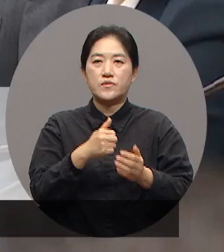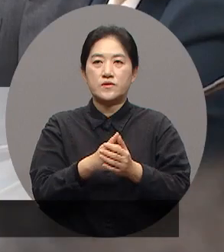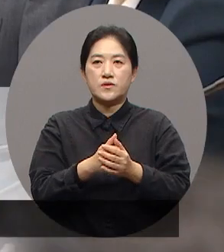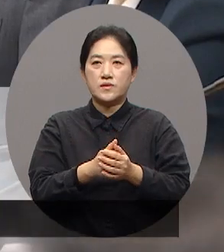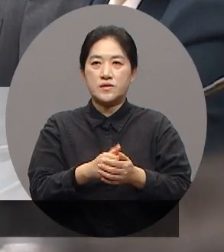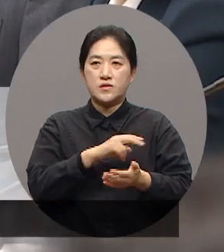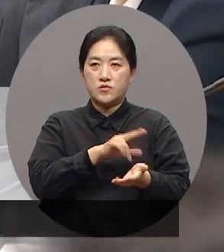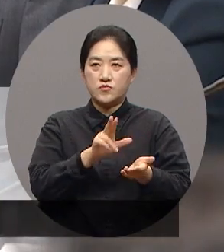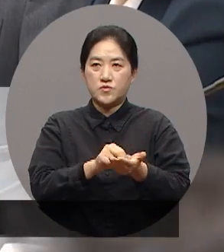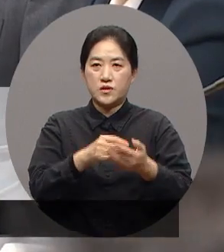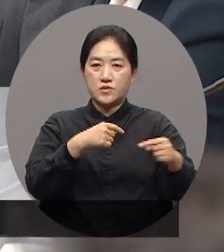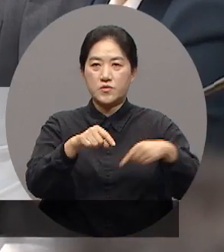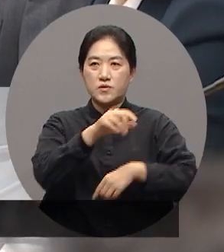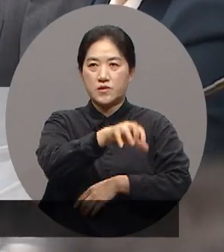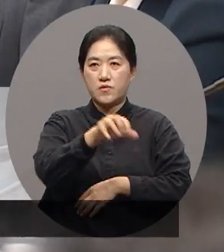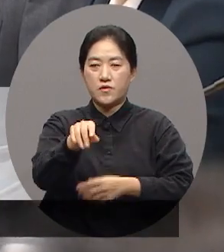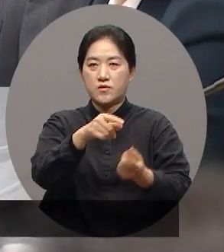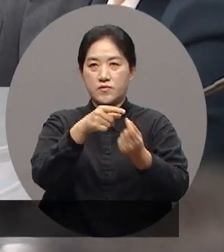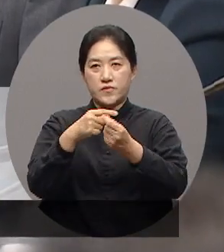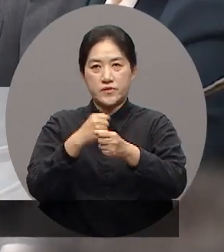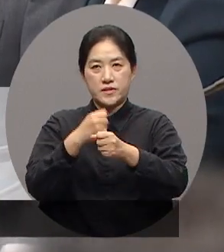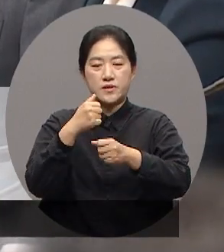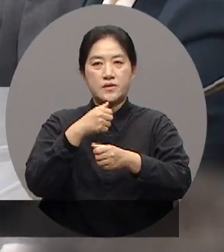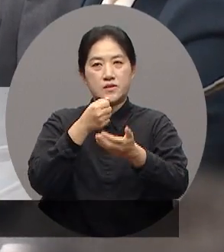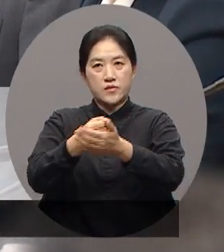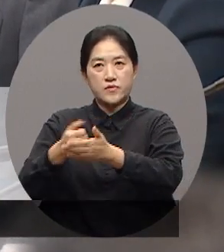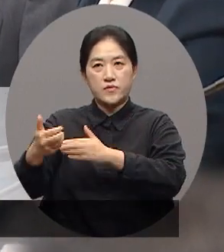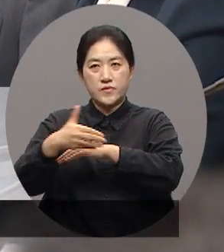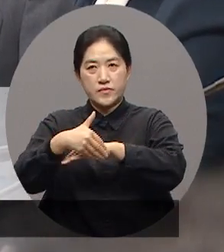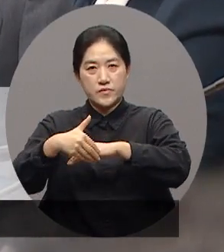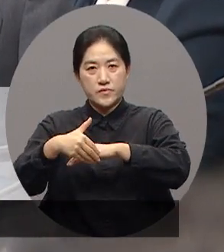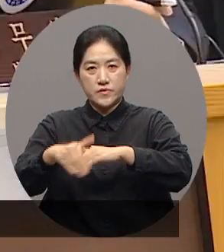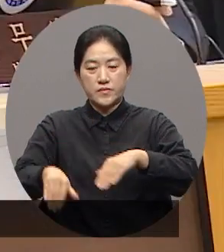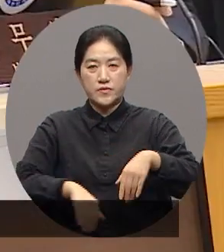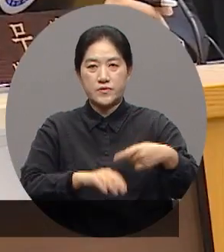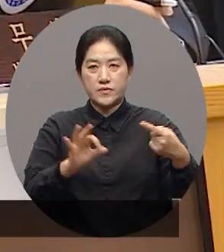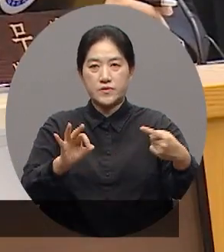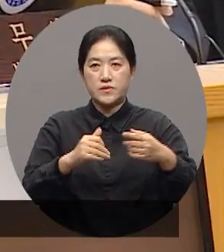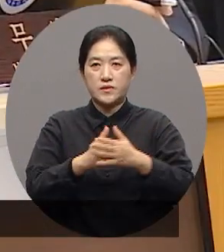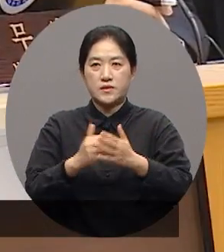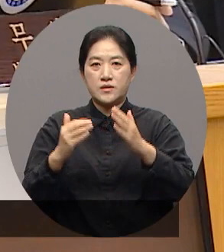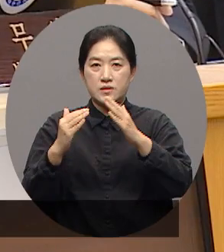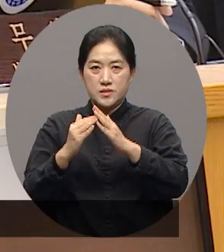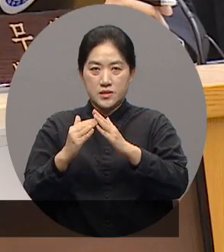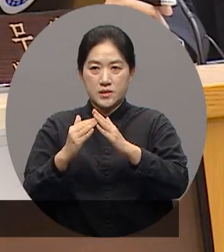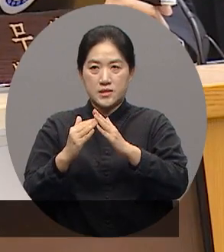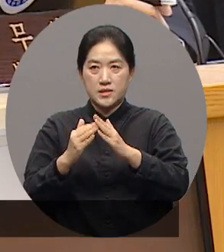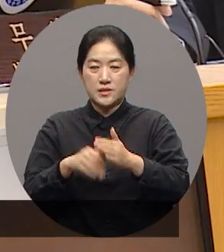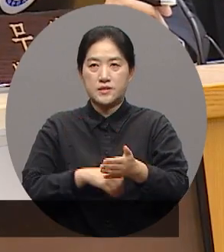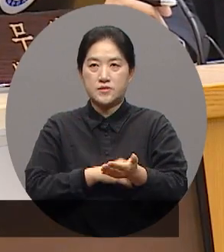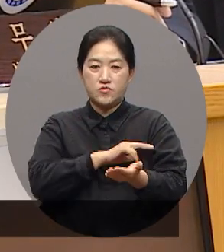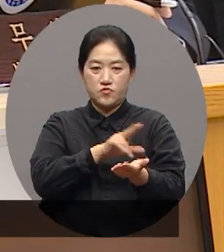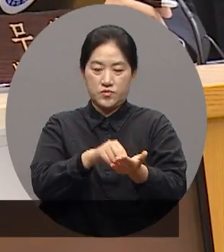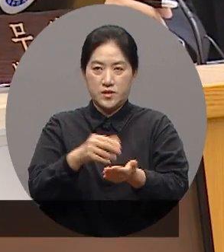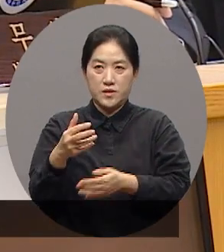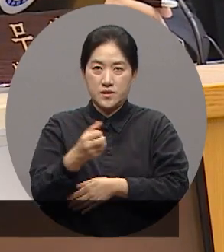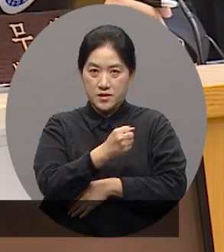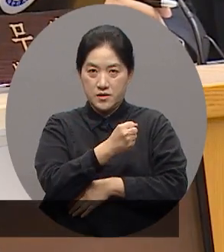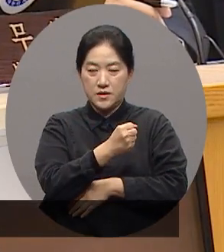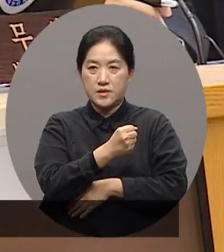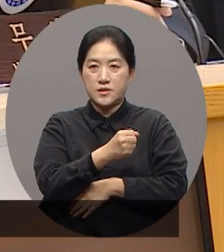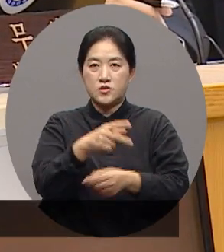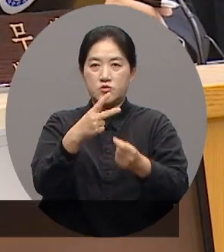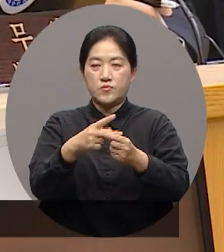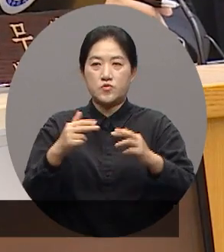토론회 장소도 해당 주제와 관련된 정책 현장을 우선 고려하고 있으며 오는 10일